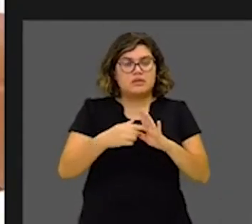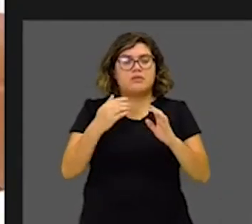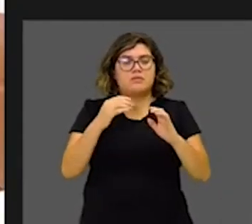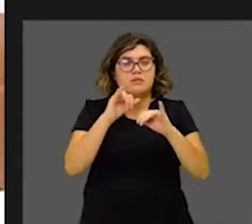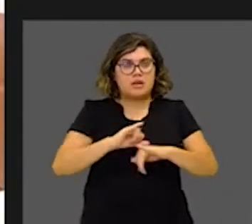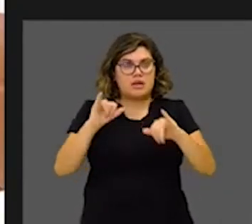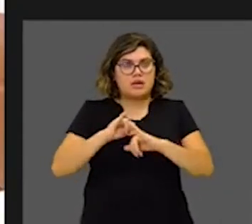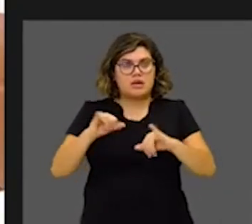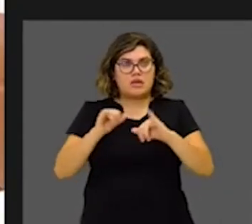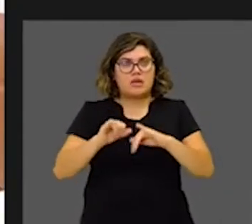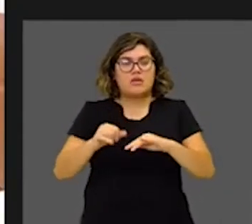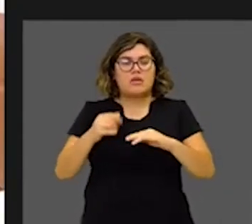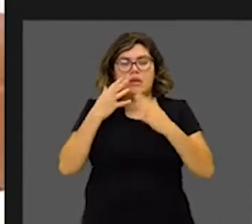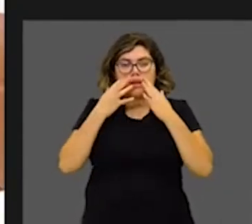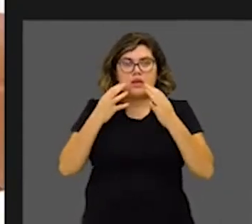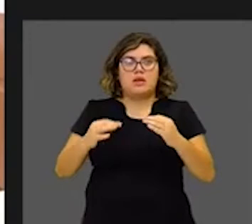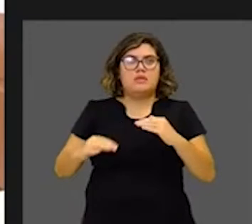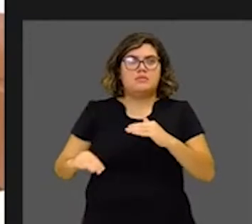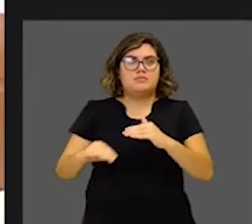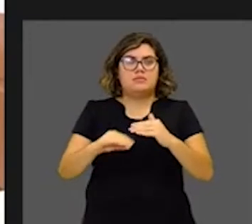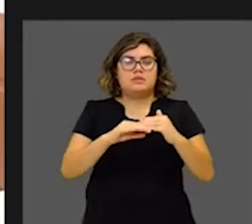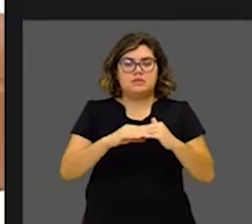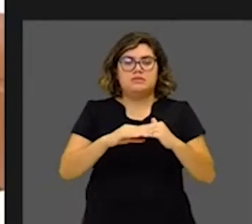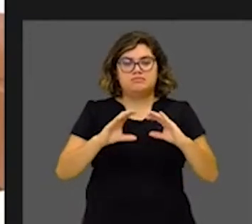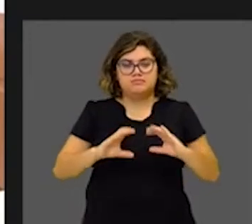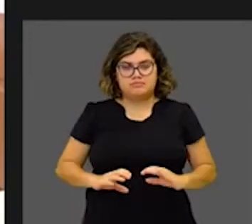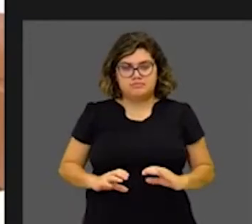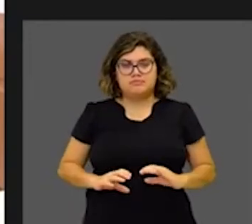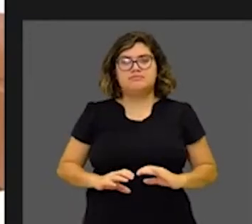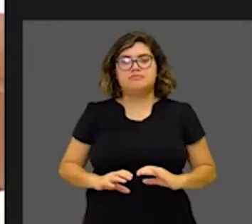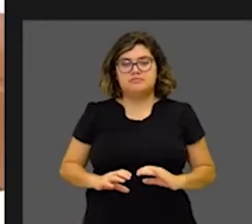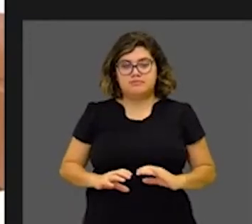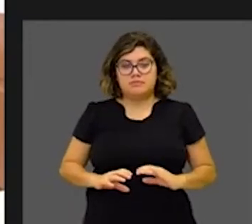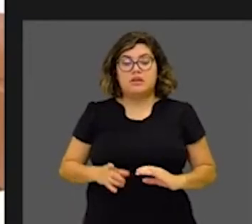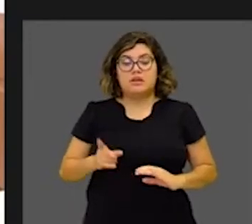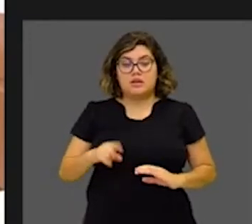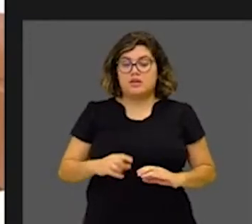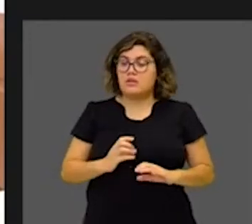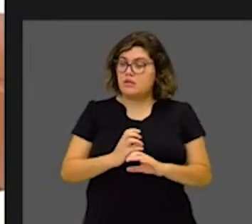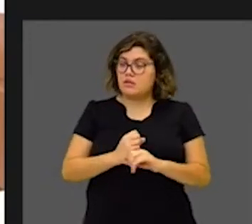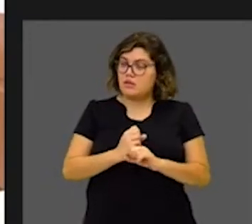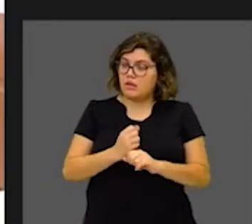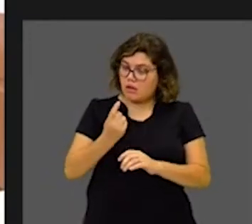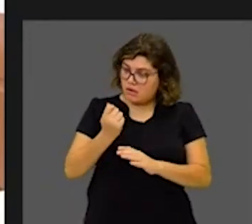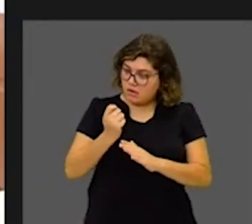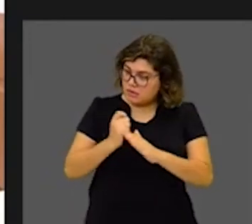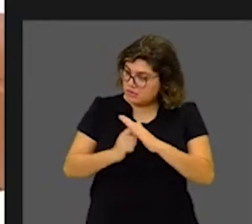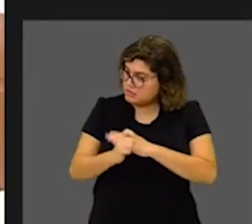padrão de normalidade não seja o bloco cálculo do recurso financeiro que será necessário Não